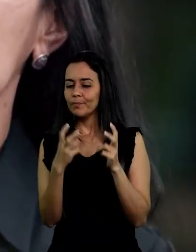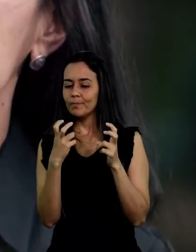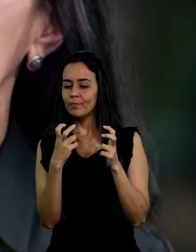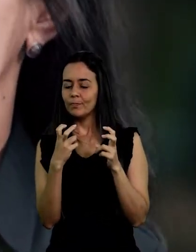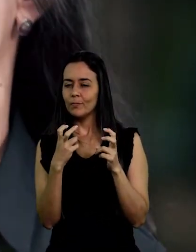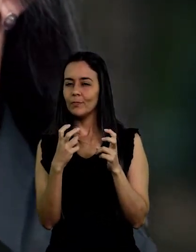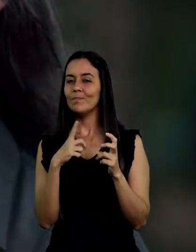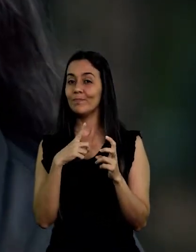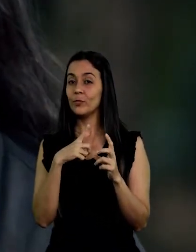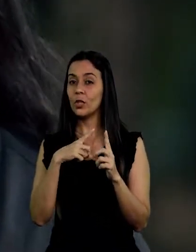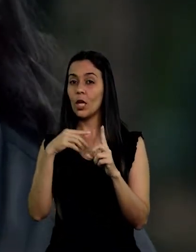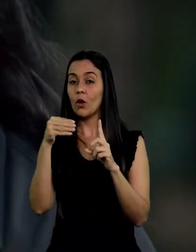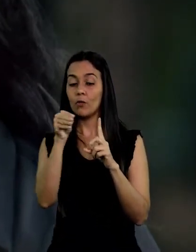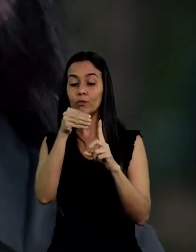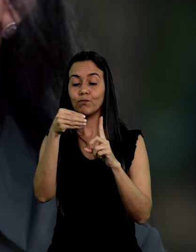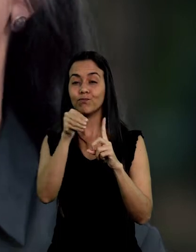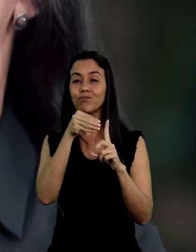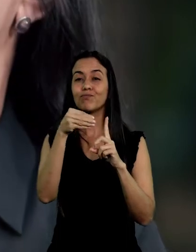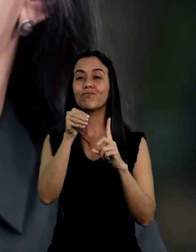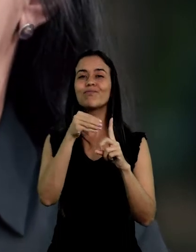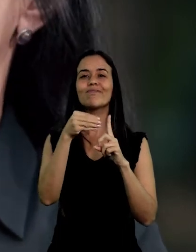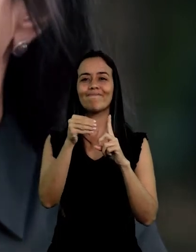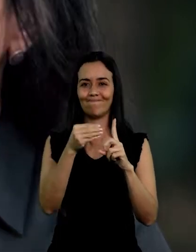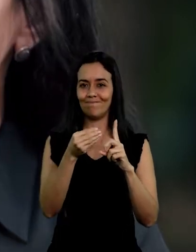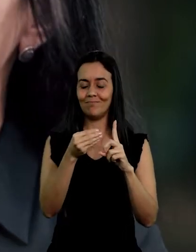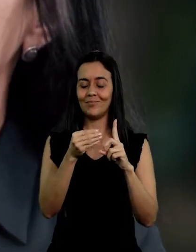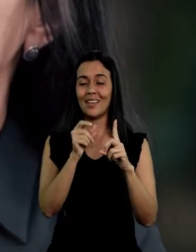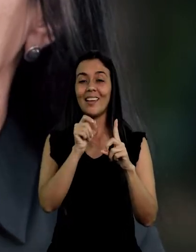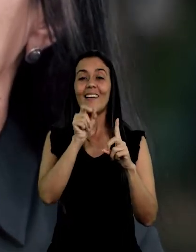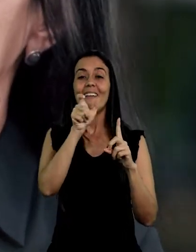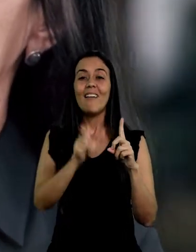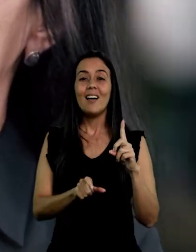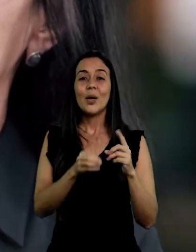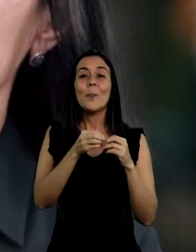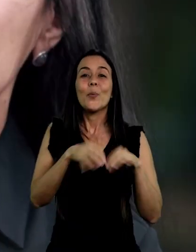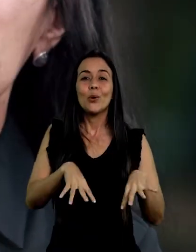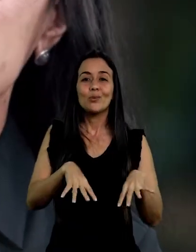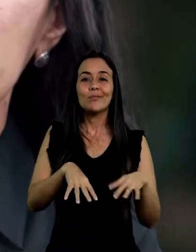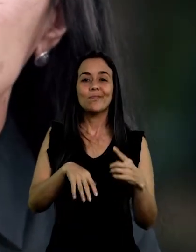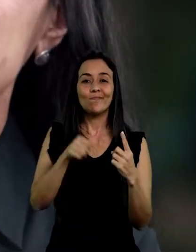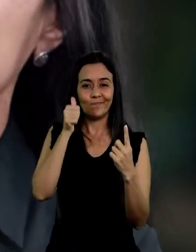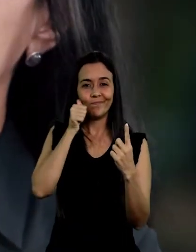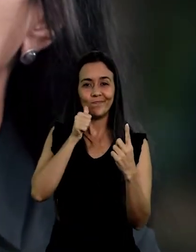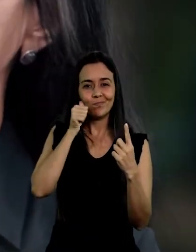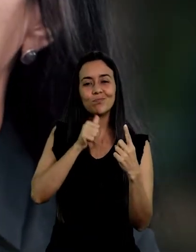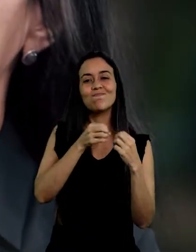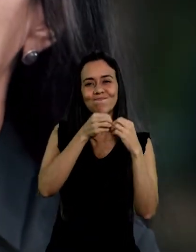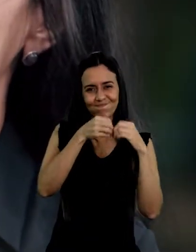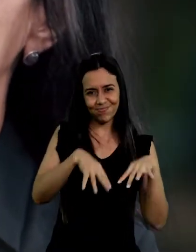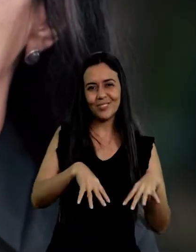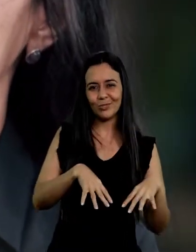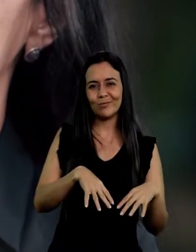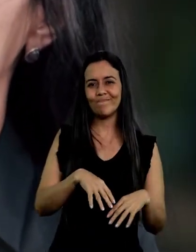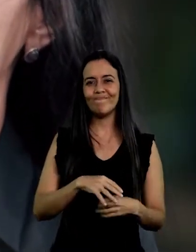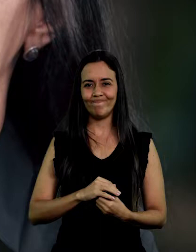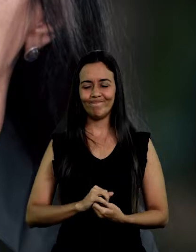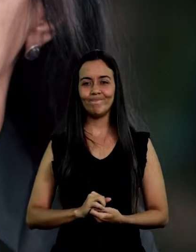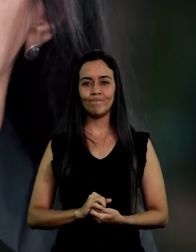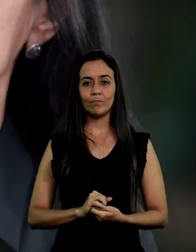numa situação de vulnerabilidade, o gênero feminino tá numa situação de risco, né?